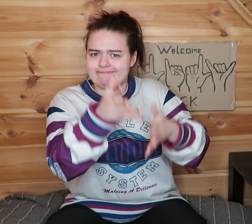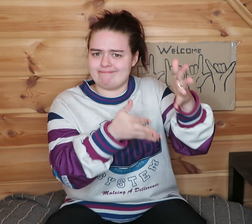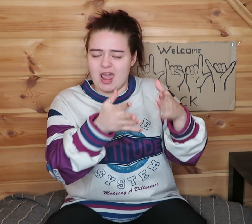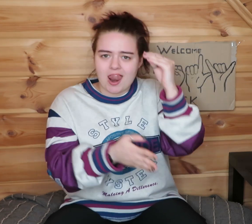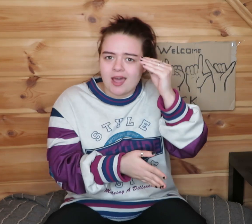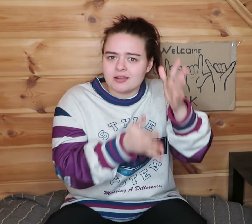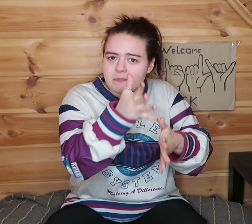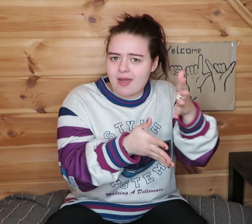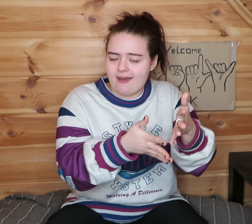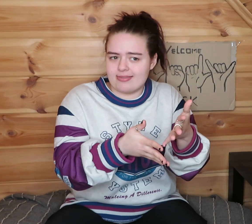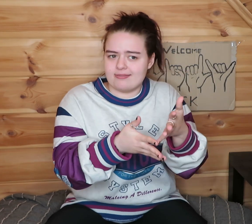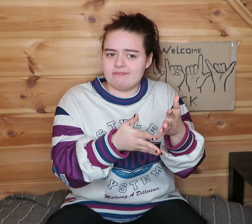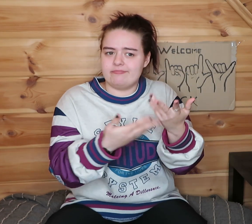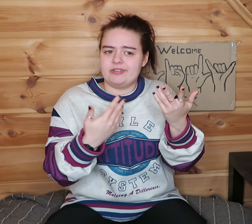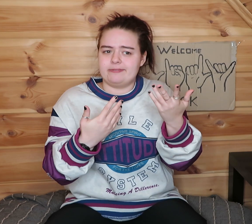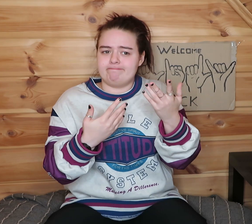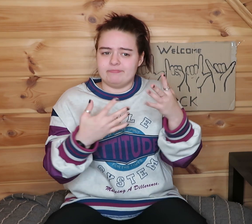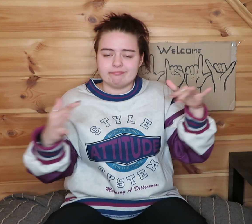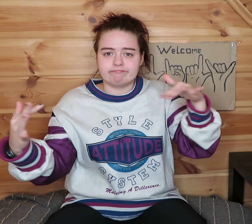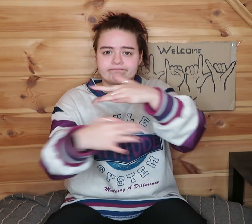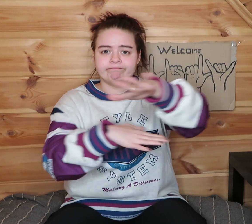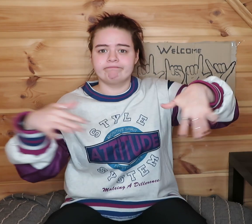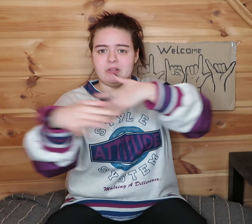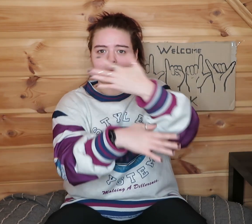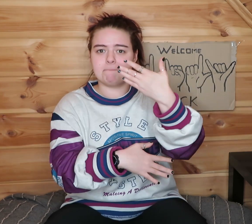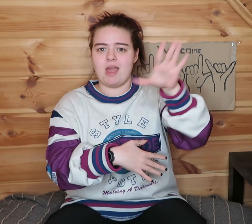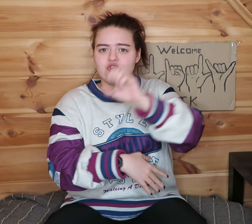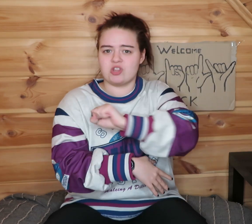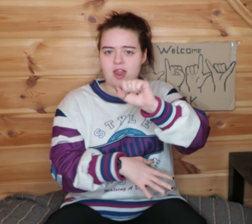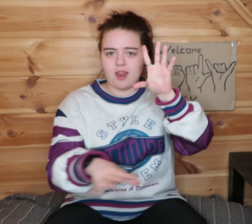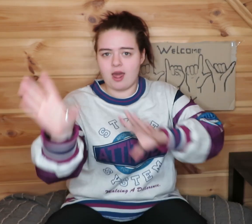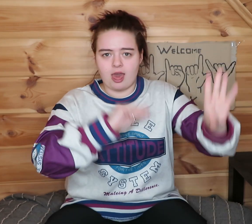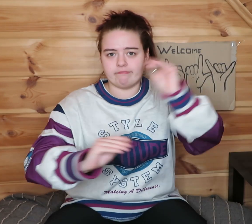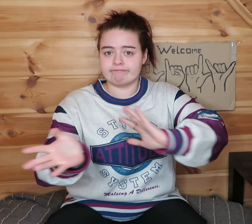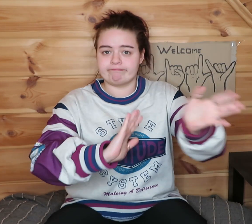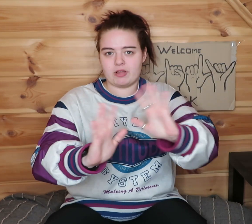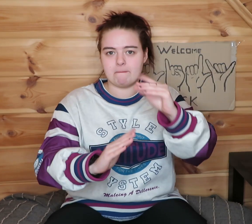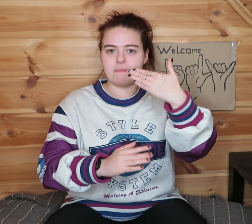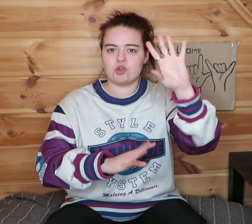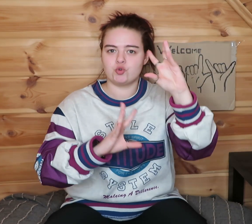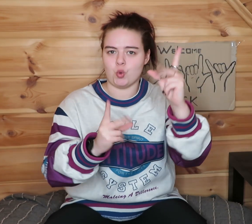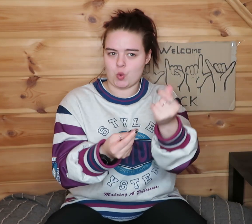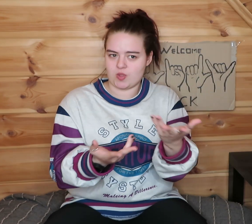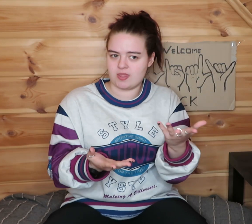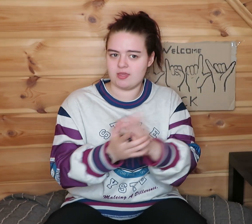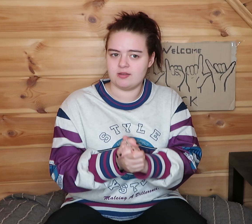Und die Personen können doch gebärden. Sie lernen es und es kann nur besser werden.